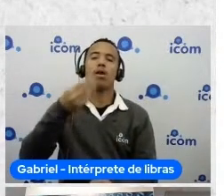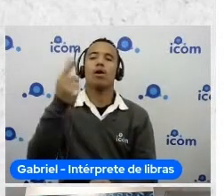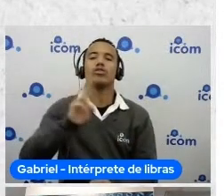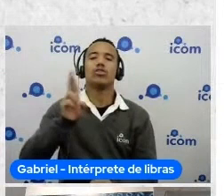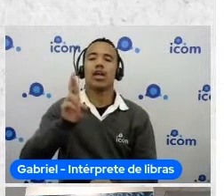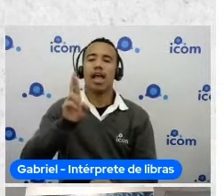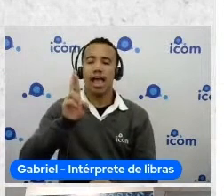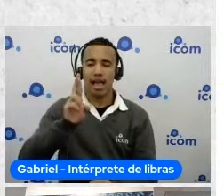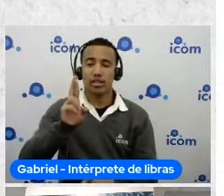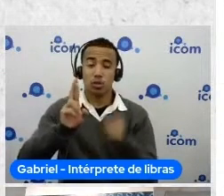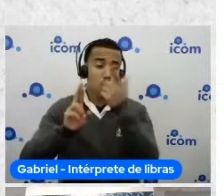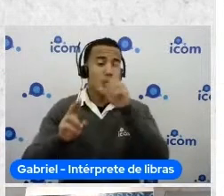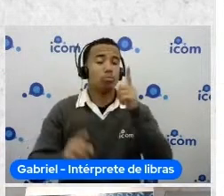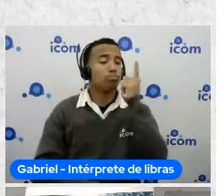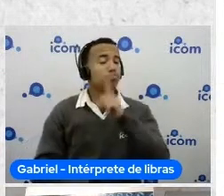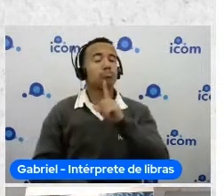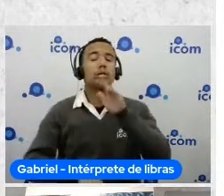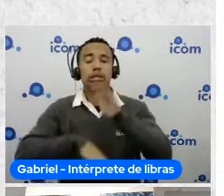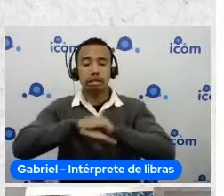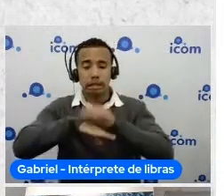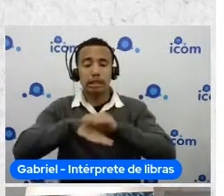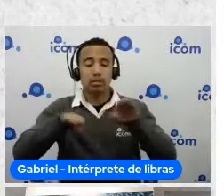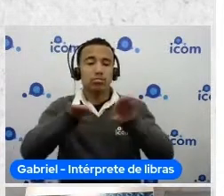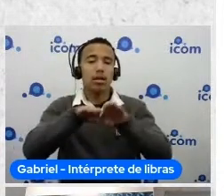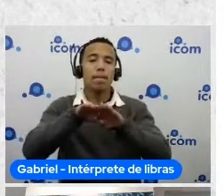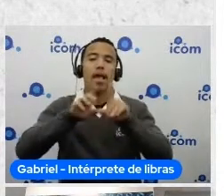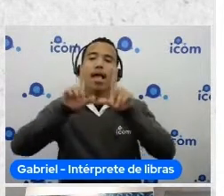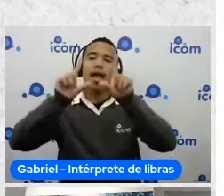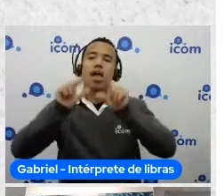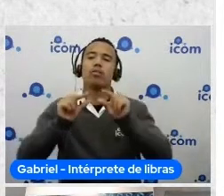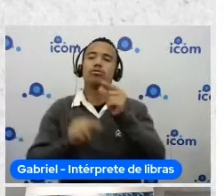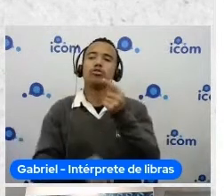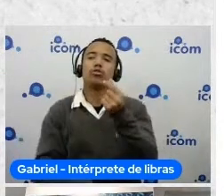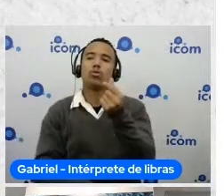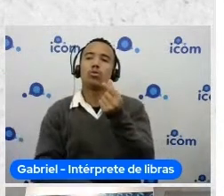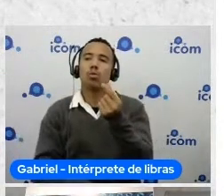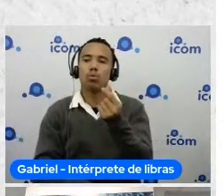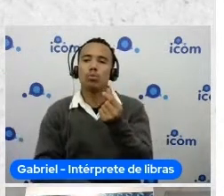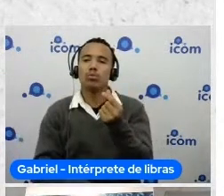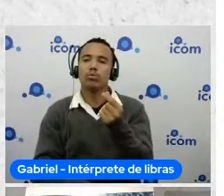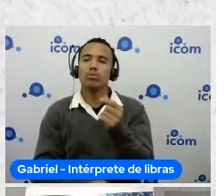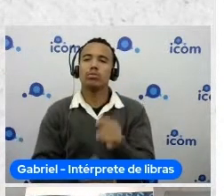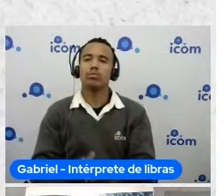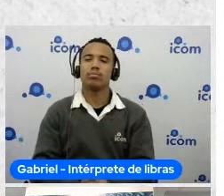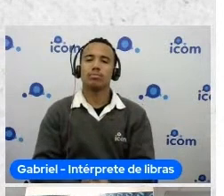outro ganho expressivo está com a redução de custo com os componentes onde é possível